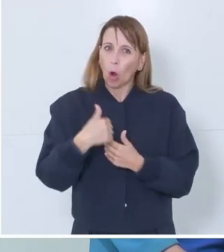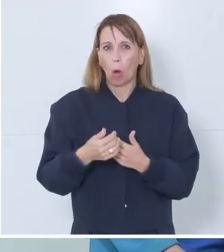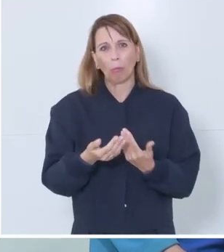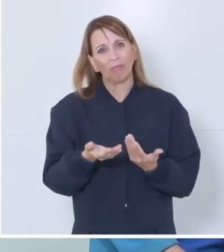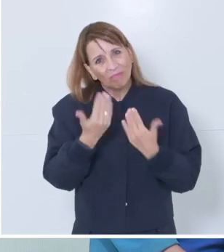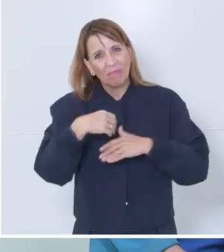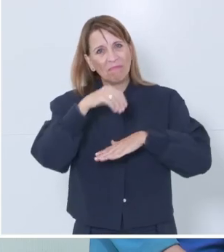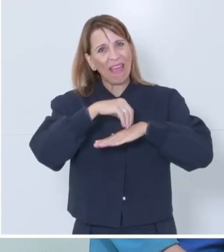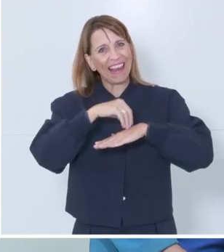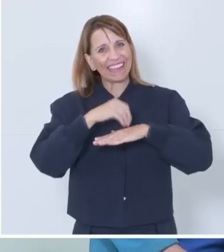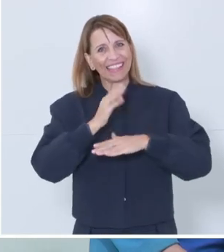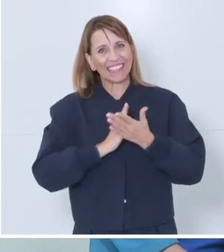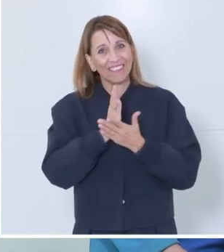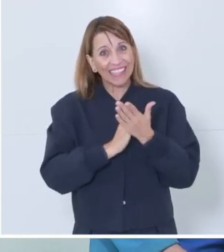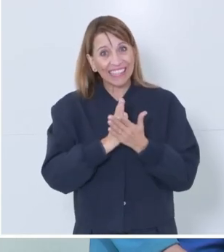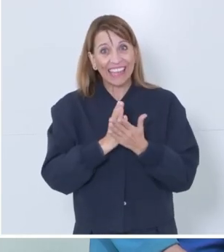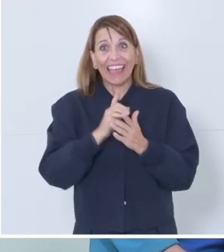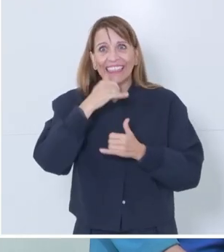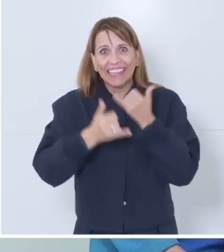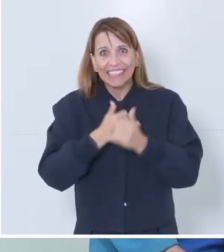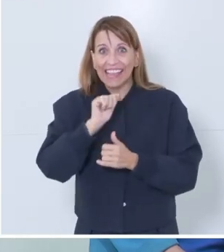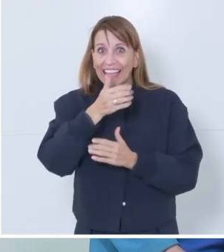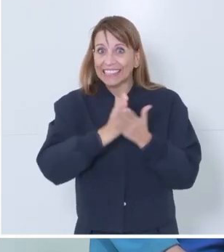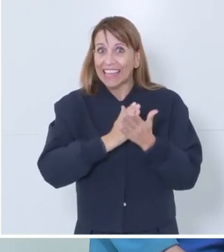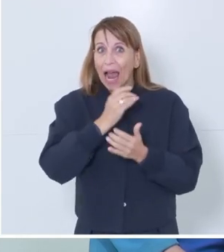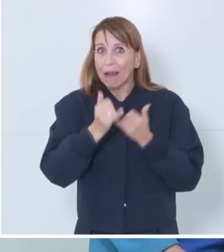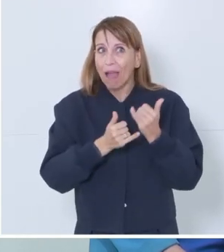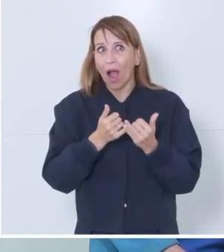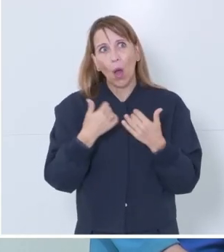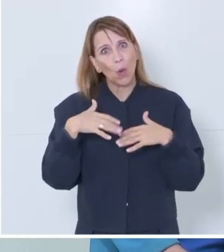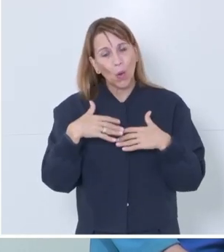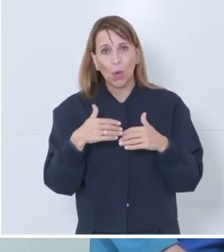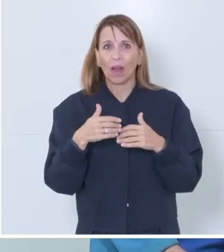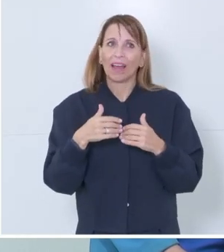für den Zivildienst, gerade im ersten Halbjahr des kommenden Jahres, im ersten Halbjahr 2025,